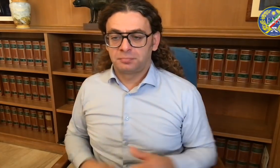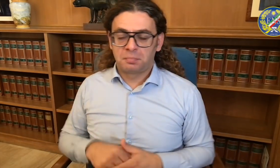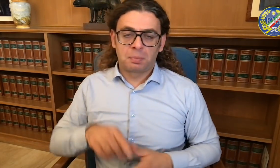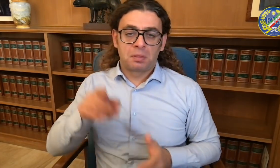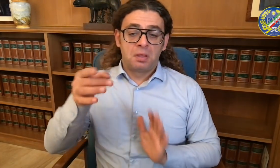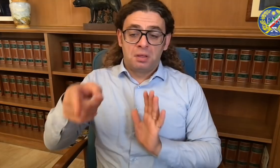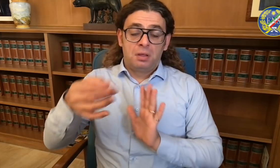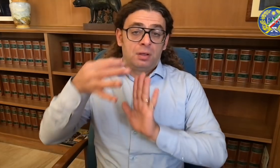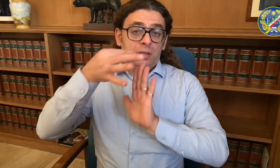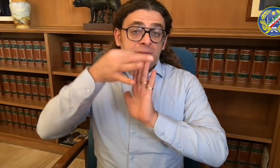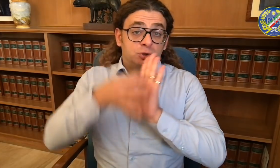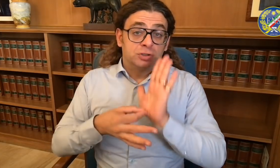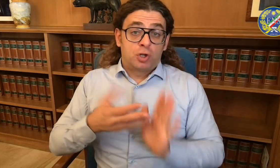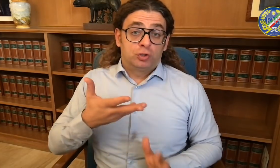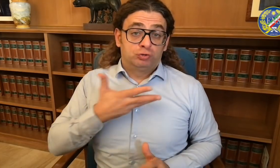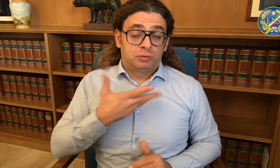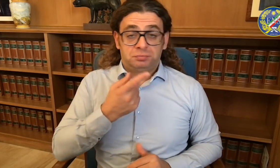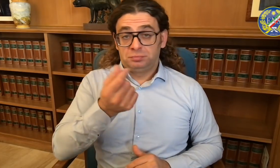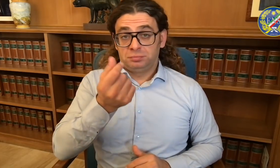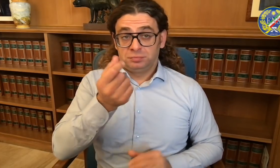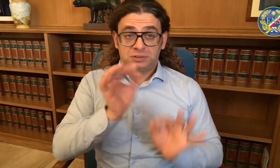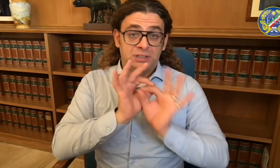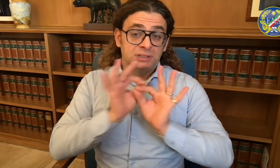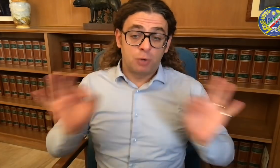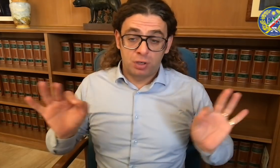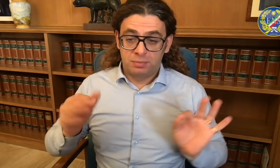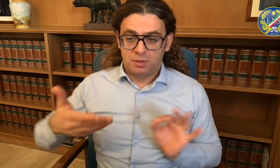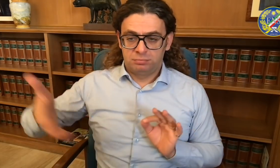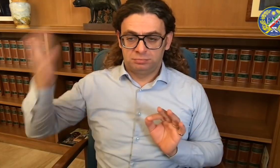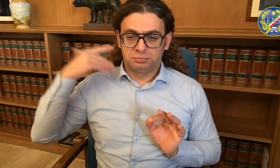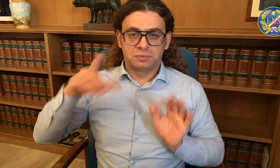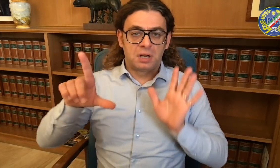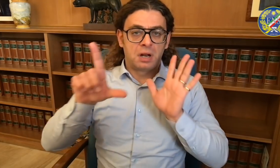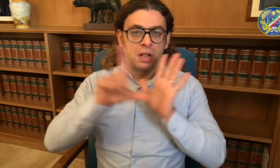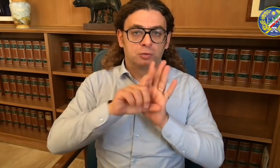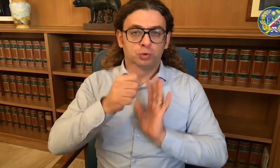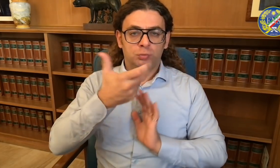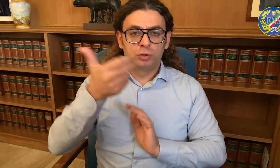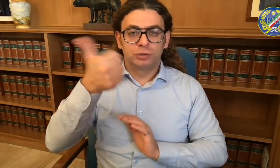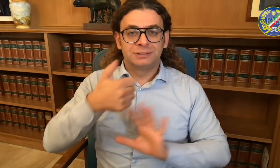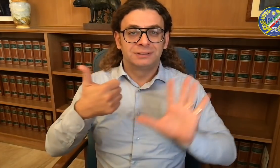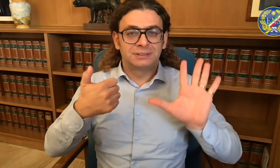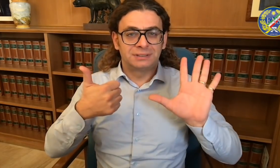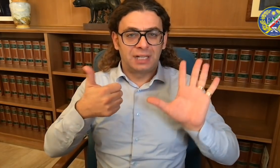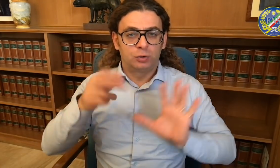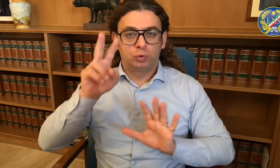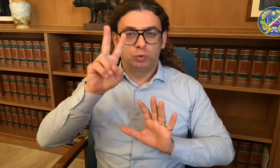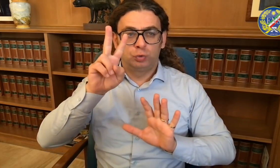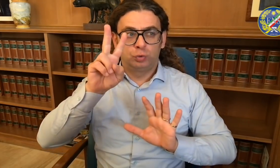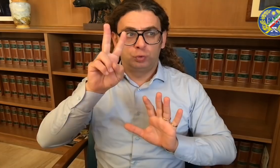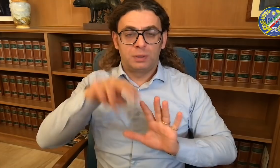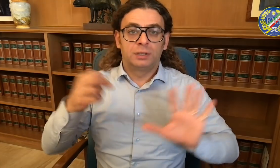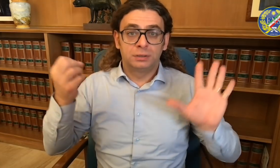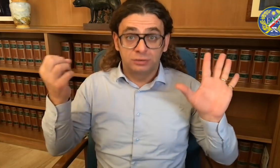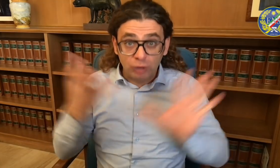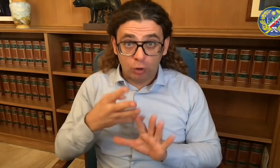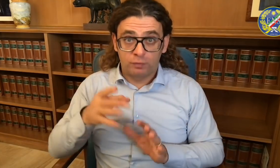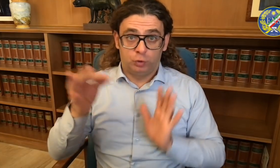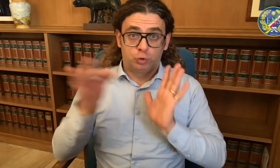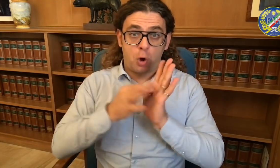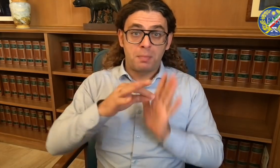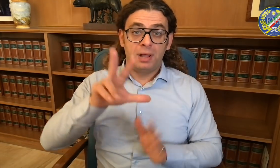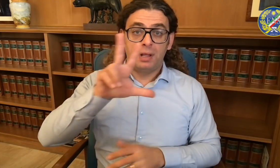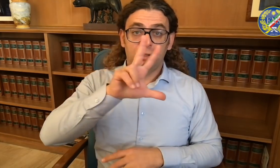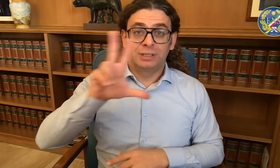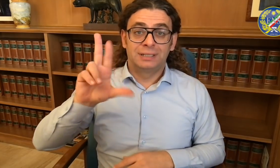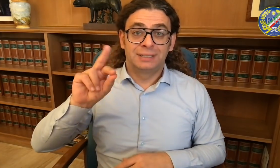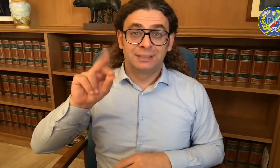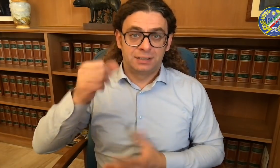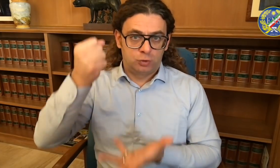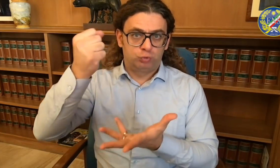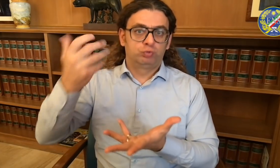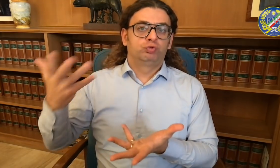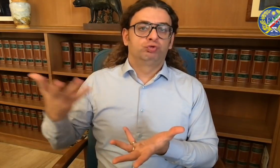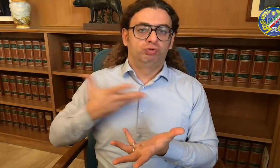Le disposizioni prevedono inoltre una disponibilità economica. La legge n. 160/2019 al comma 330 prevede il fondo per la disabilità.